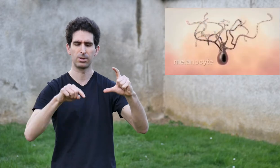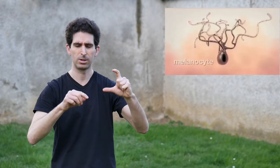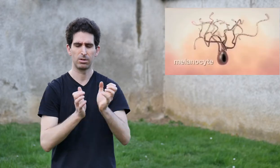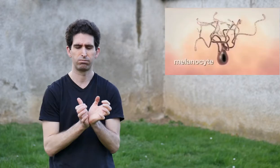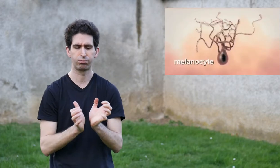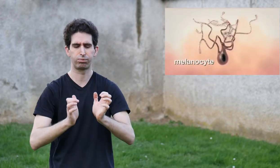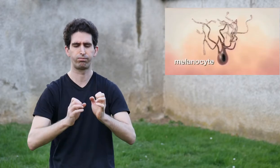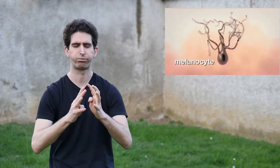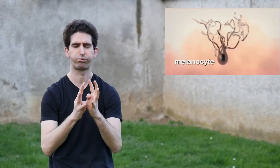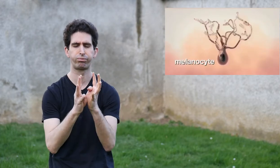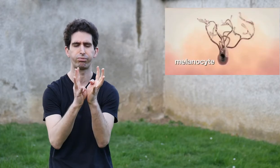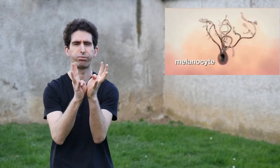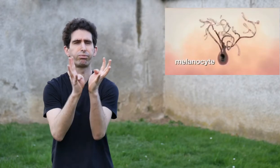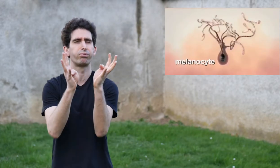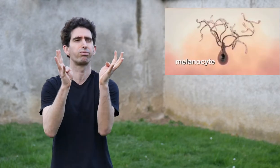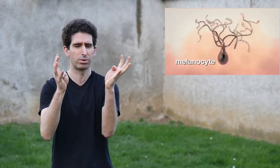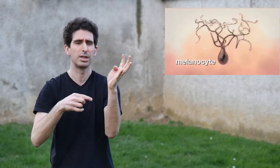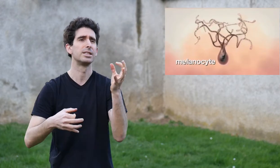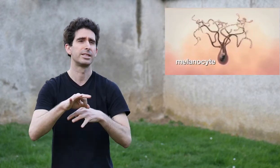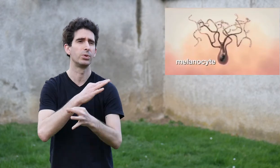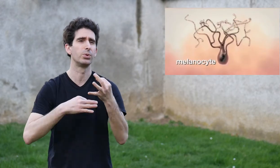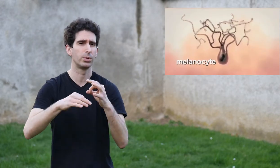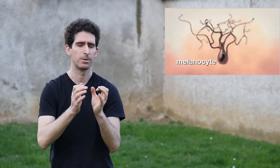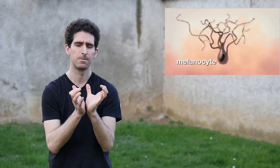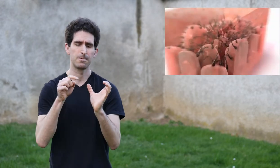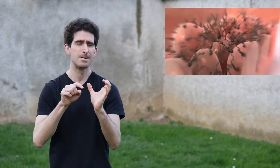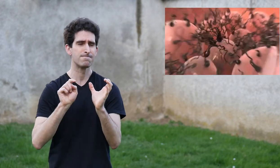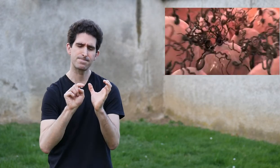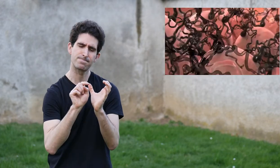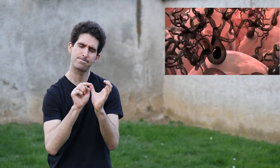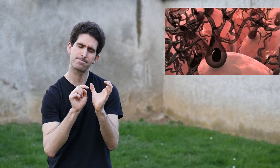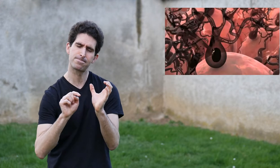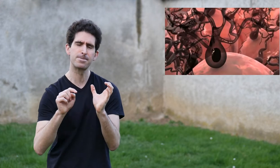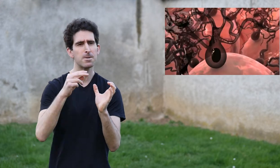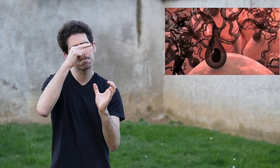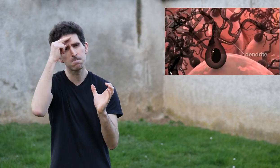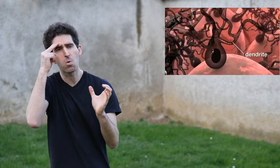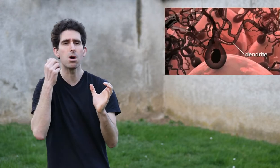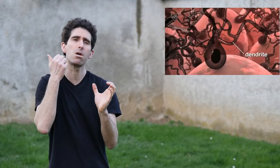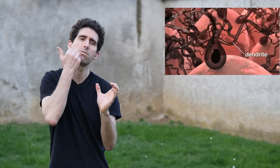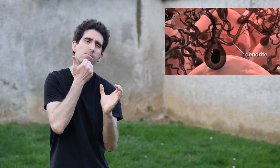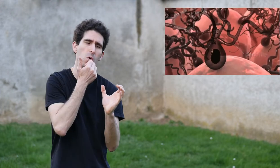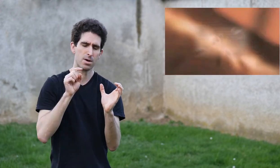"au fond" de la peau. Ces cellules fabriquent la mélanine (noire ou marron).